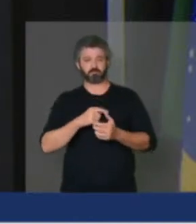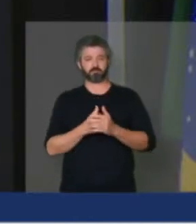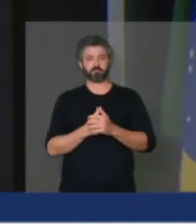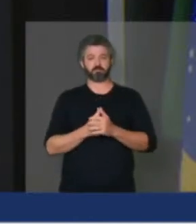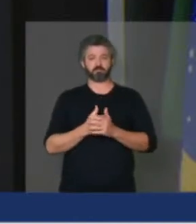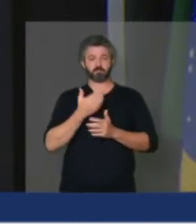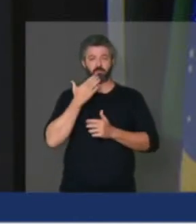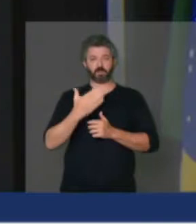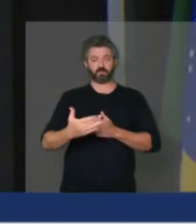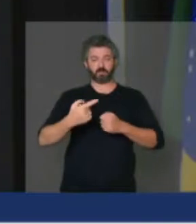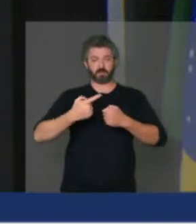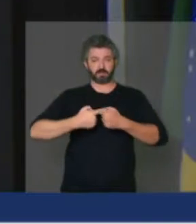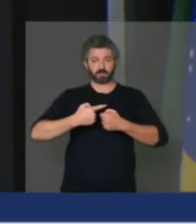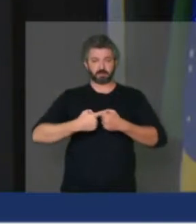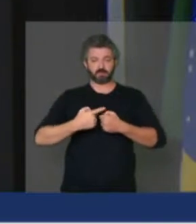MUNICIPALISMO E QUE ESSA CASA